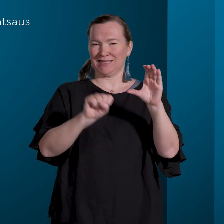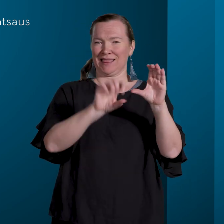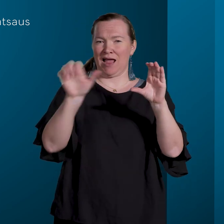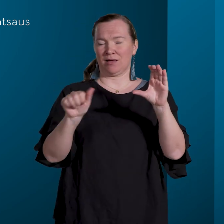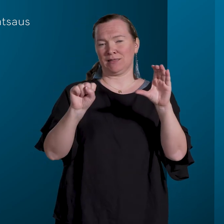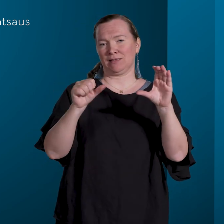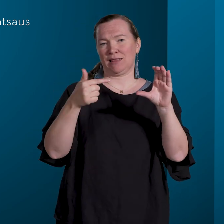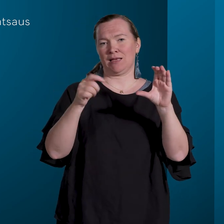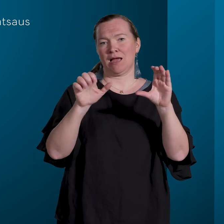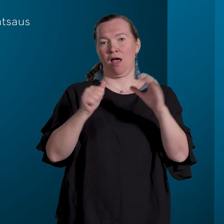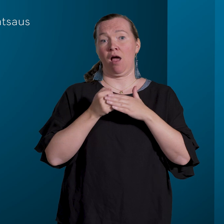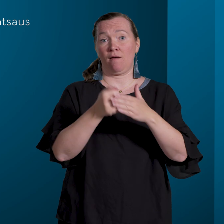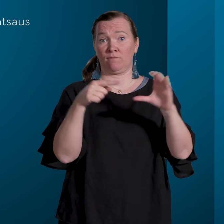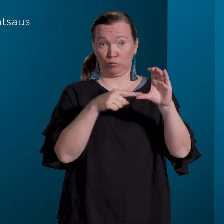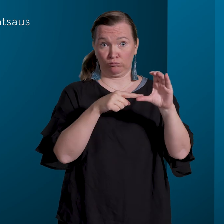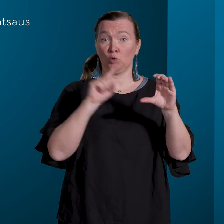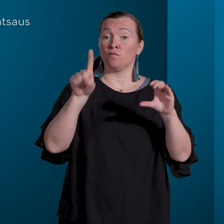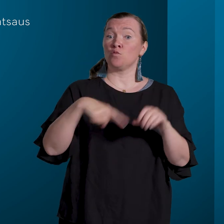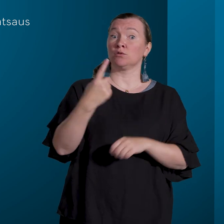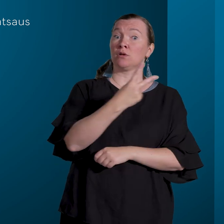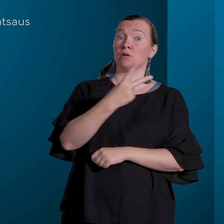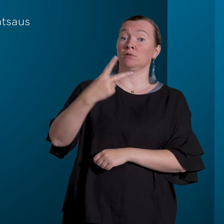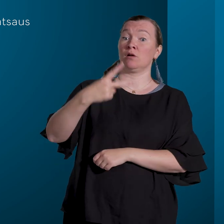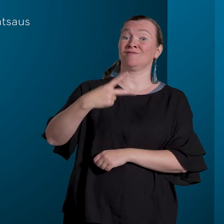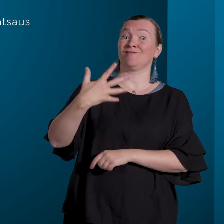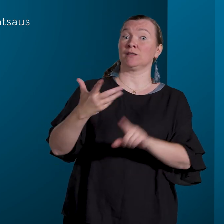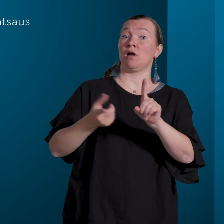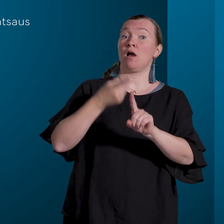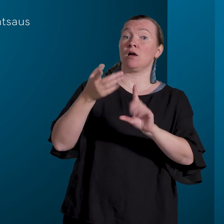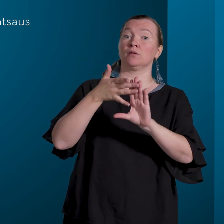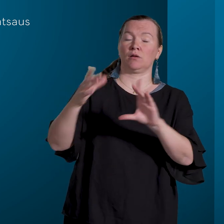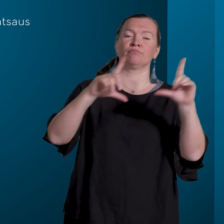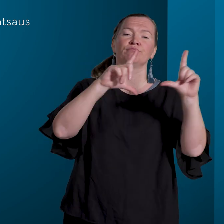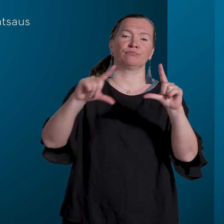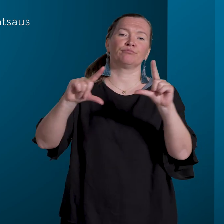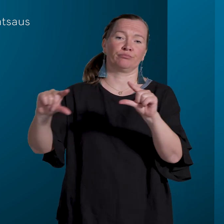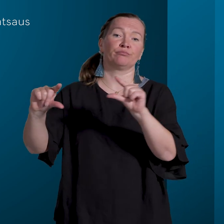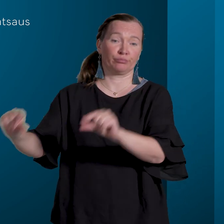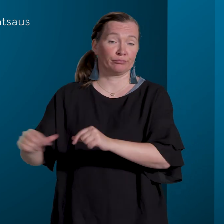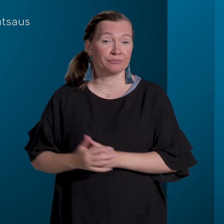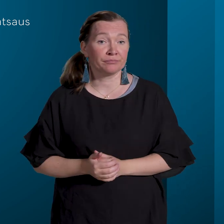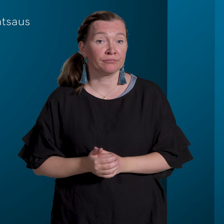eli STEA-avustukset alkavat pienentyä vuodesta 2025 alkaen.